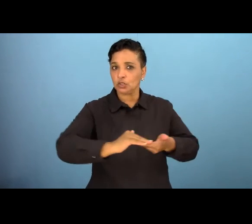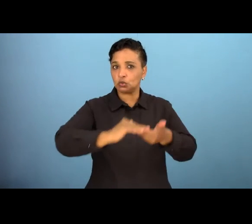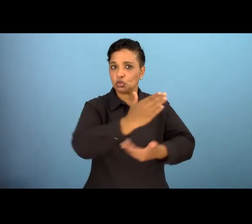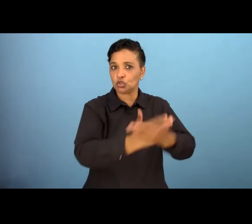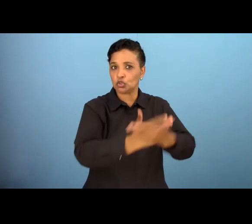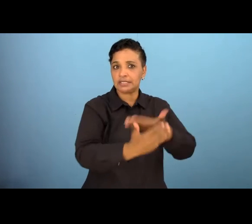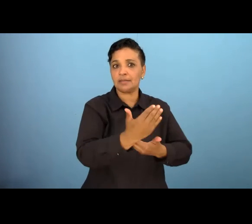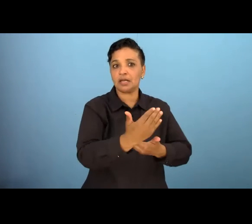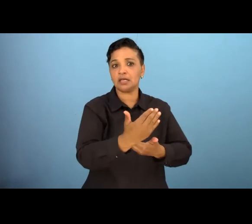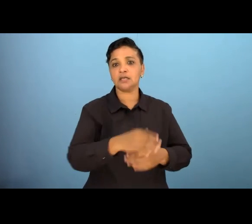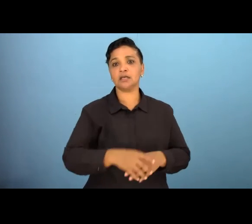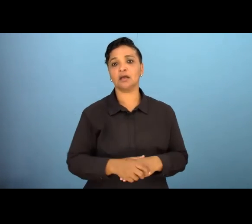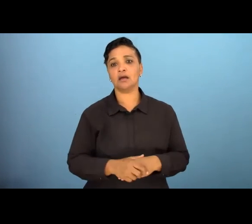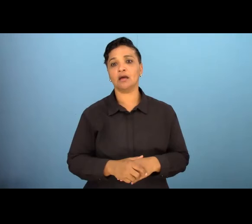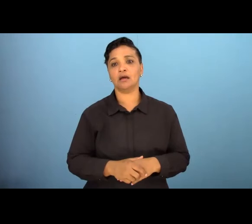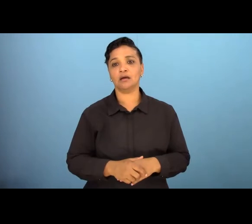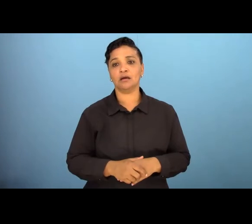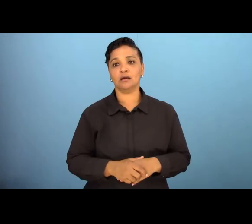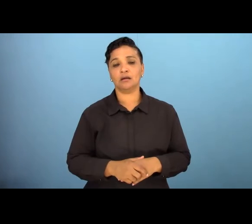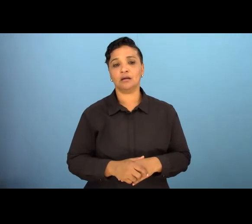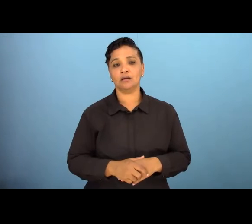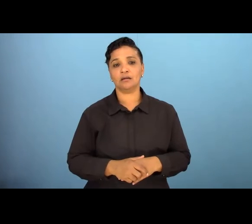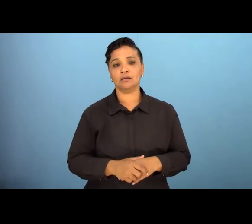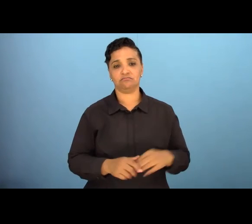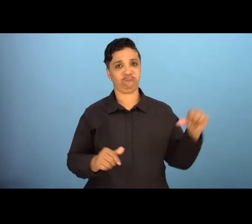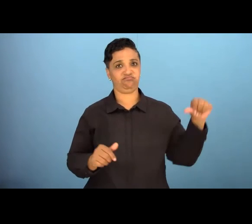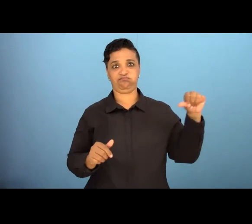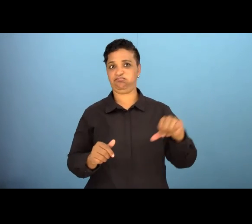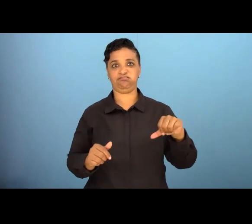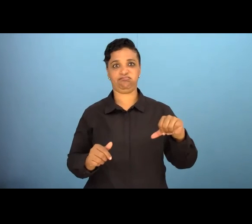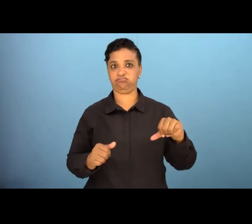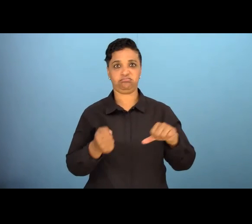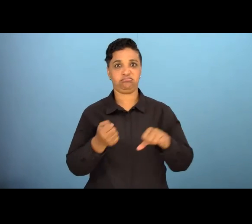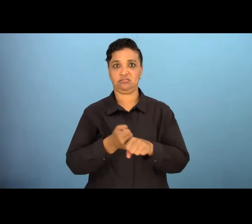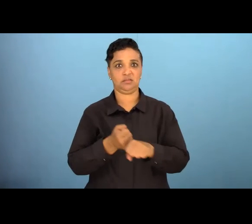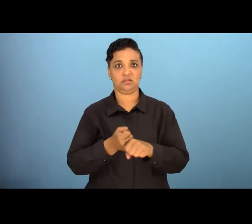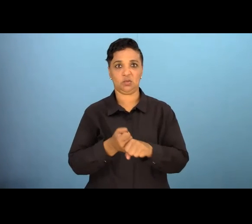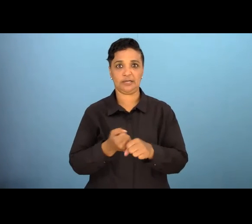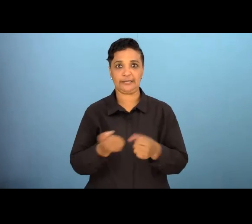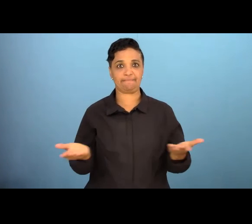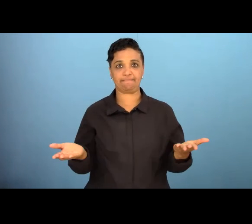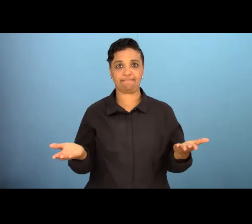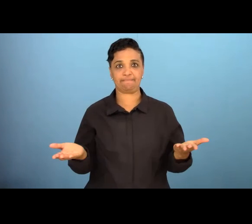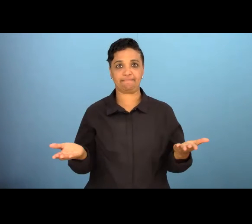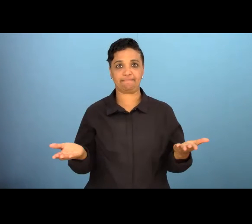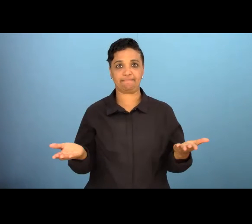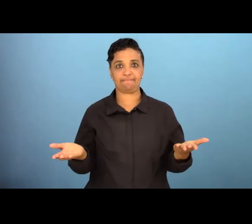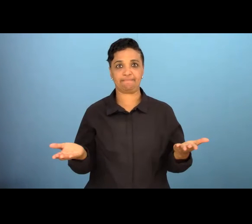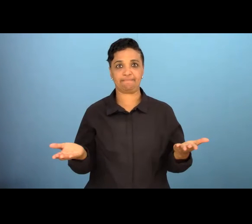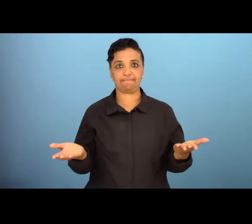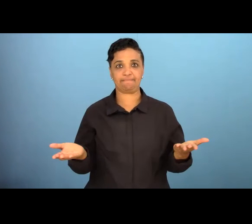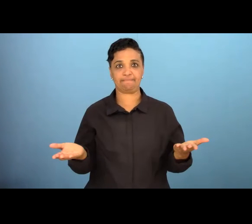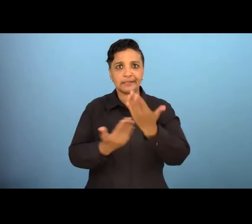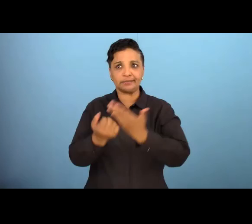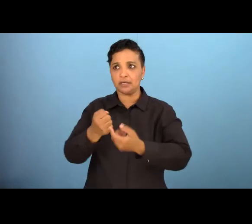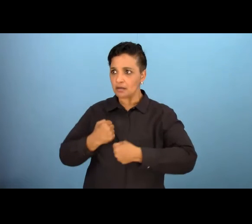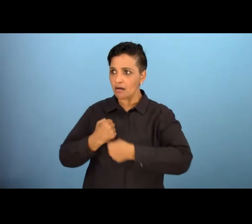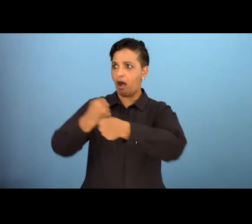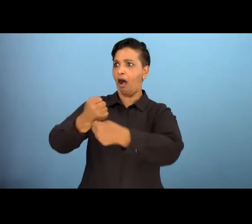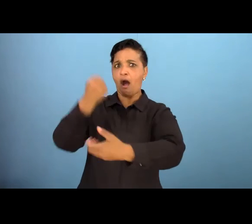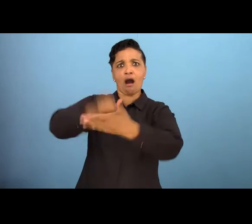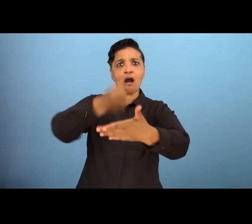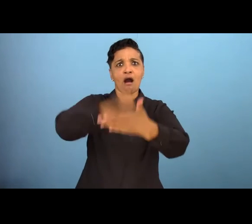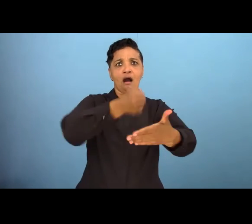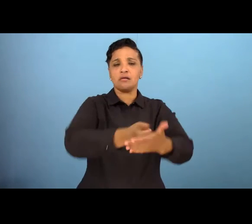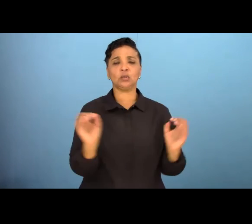En Nigeria, los OPD fueron muy, muy ineficaces.